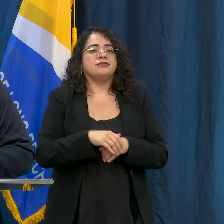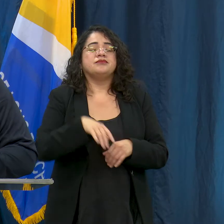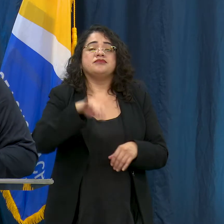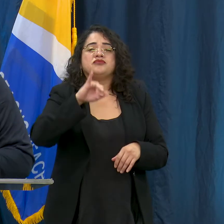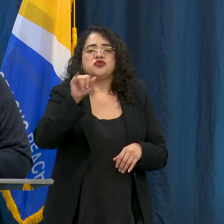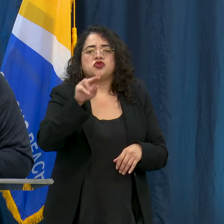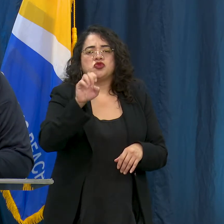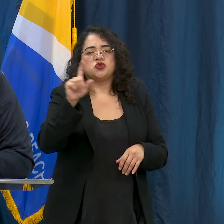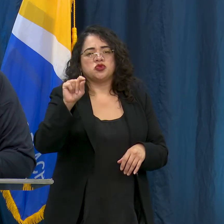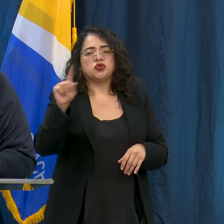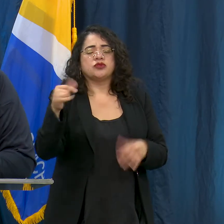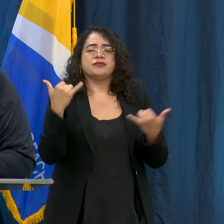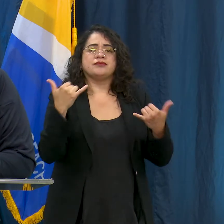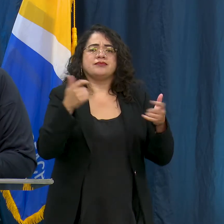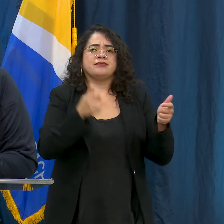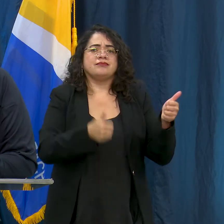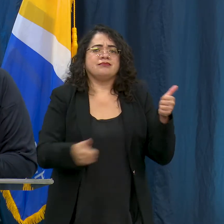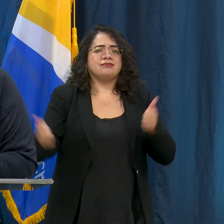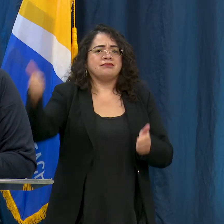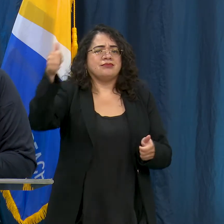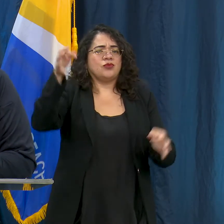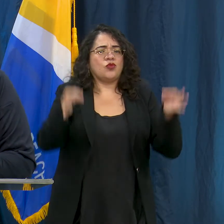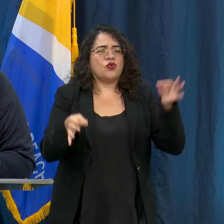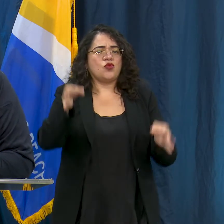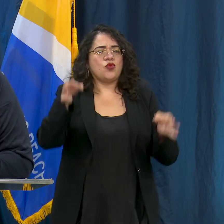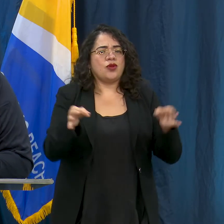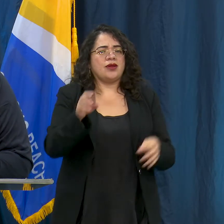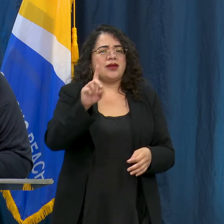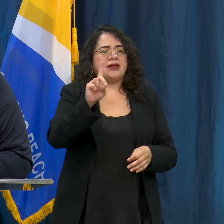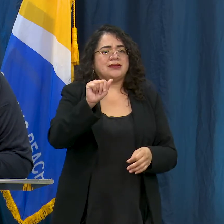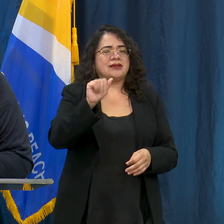Oh a relacionado con el programa daca acción de Farida para los da God owes en